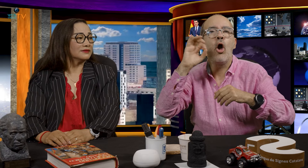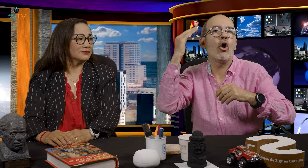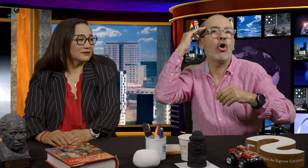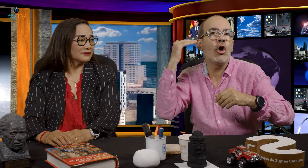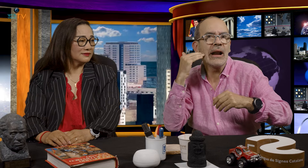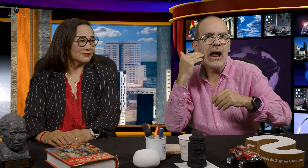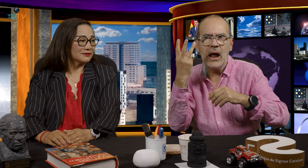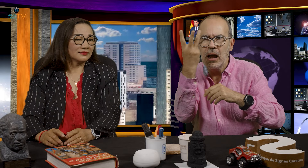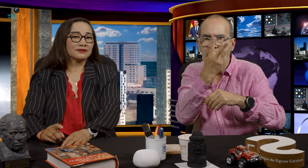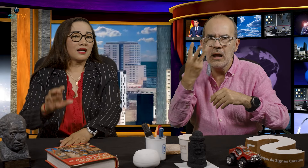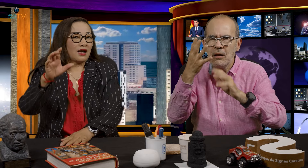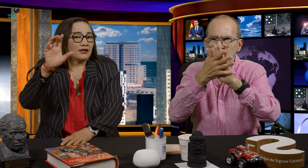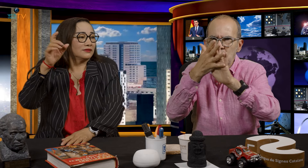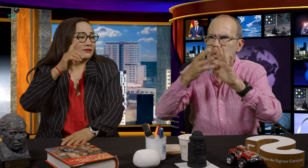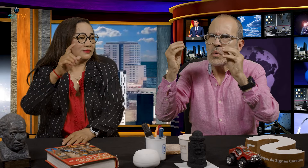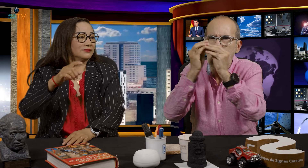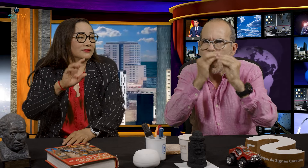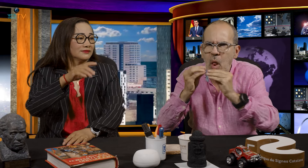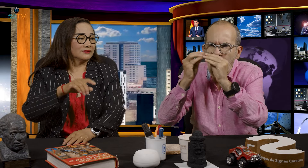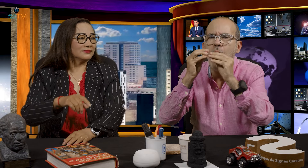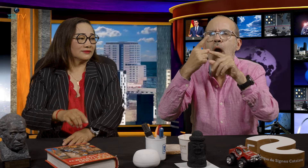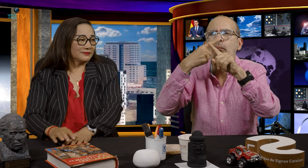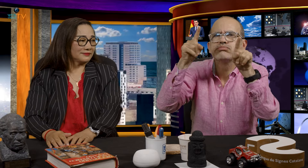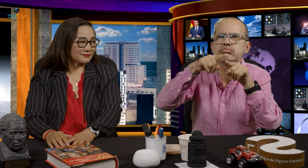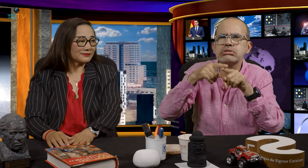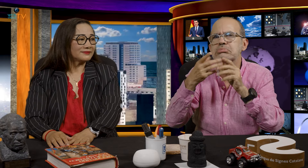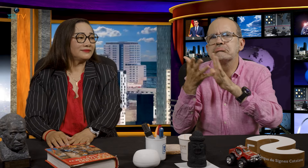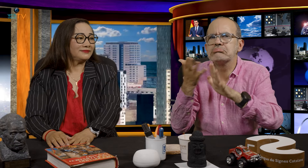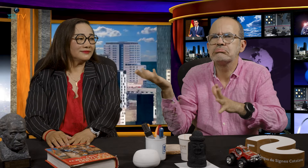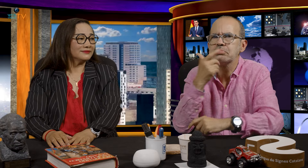¿Estas tres lenguas son parecidas o muy distintas entre sí?